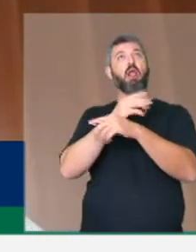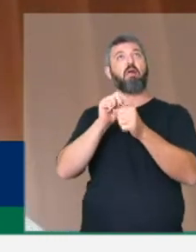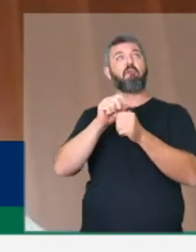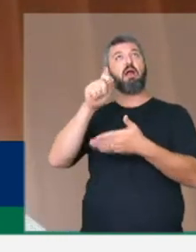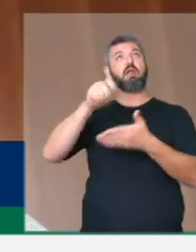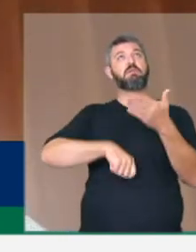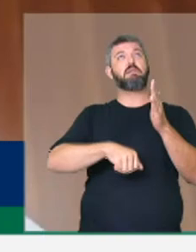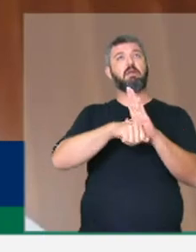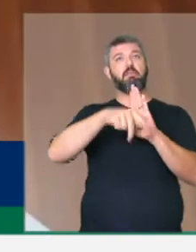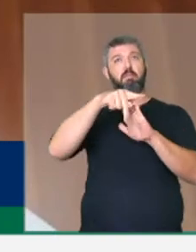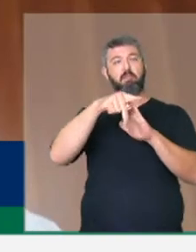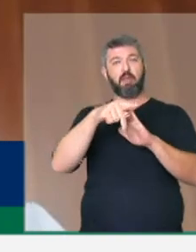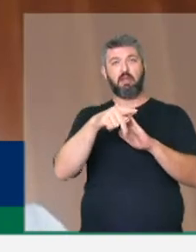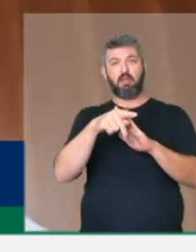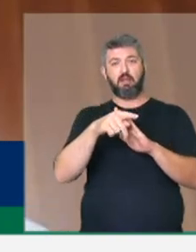EM TERMOS DE RECURSOS, ALGUÉM QUE DEVE 100 MILHÕES VAI